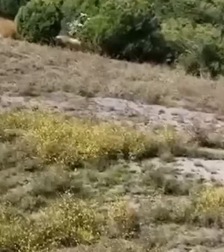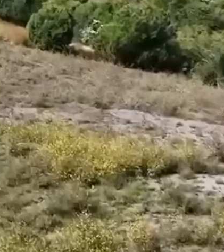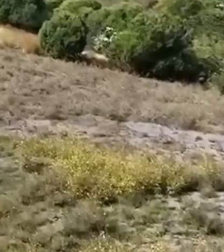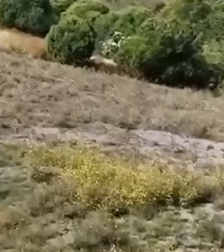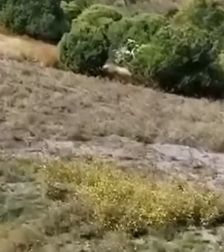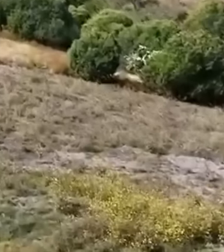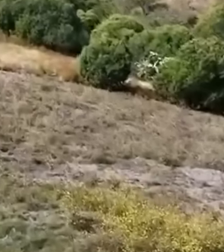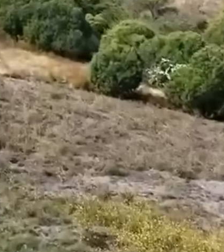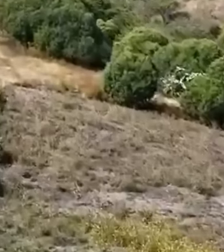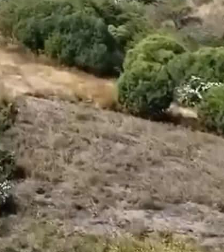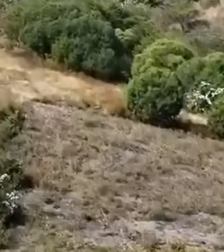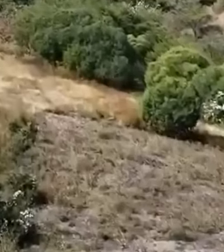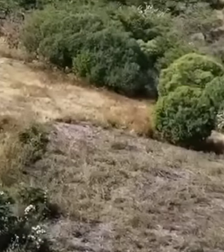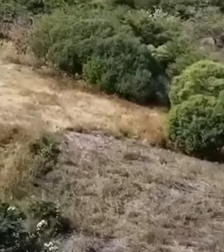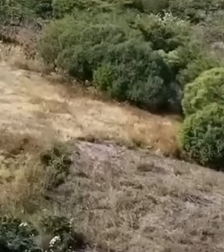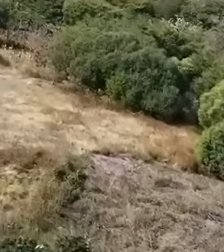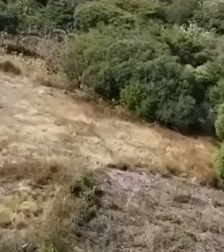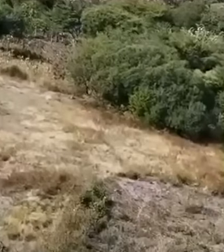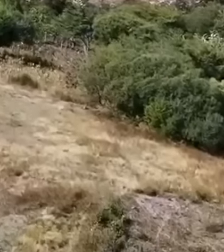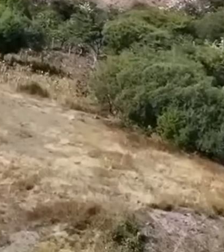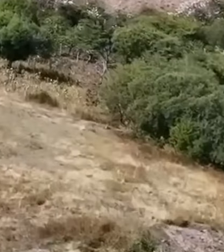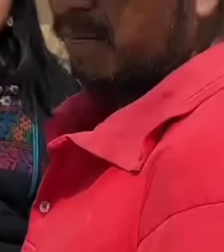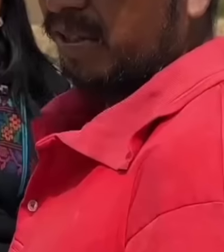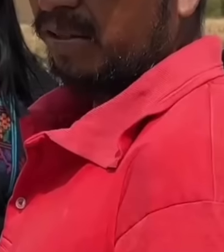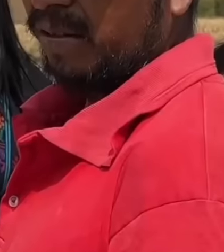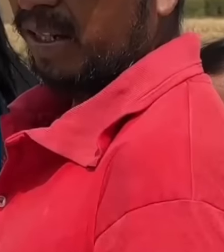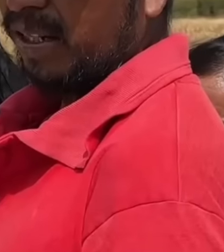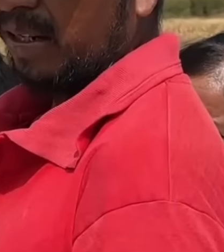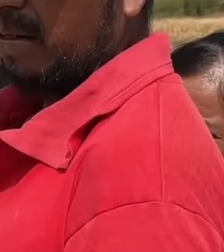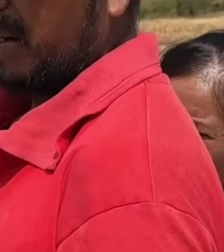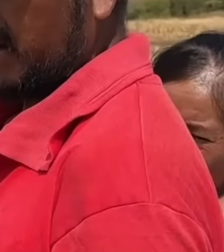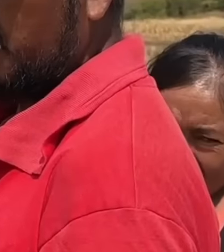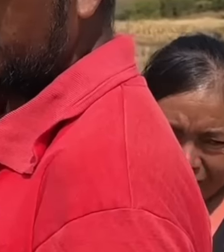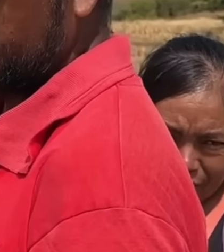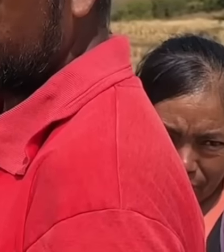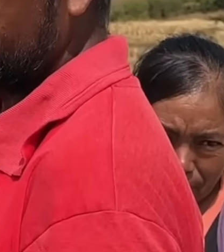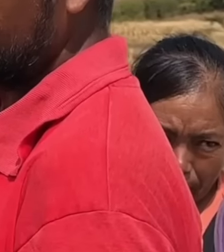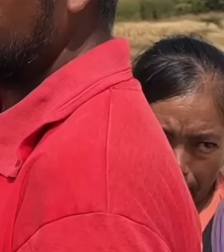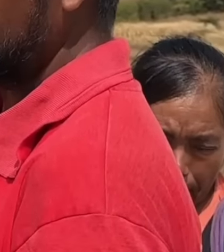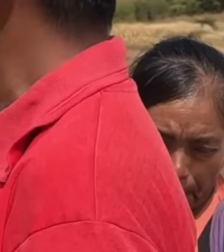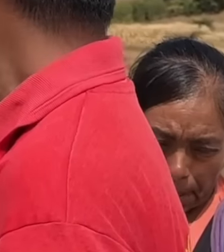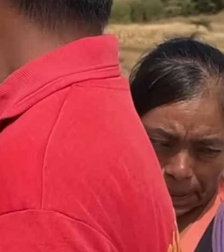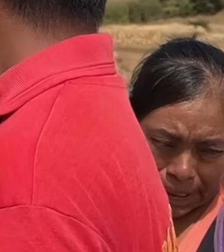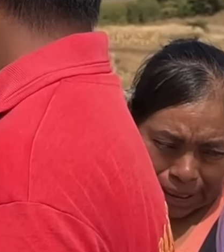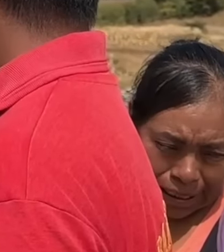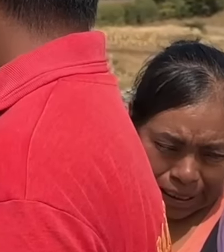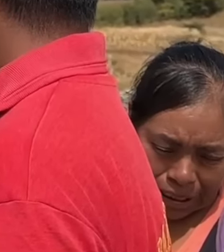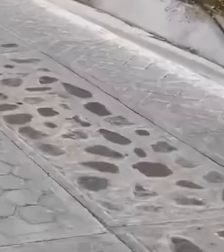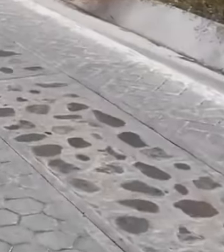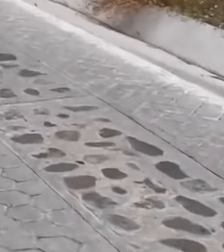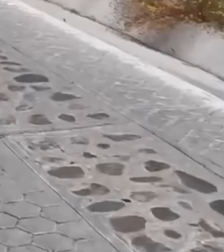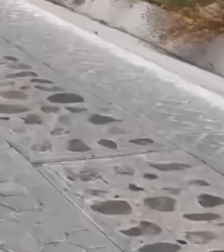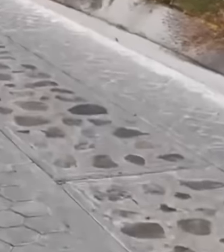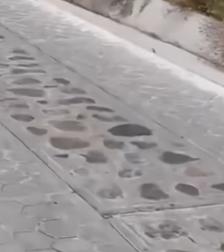de todo México. Es el equilibrio perfecto entre el desarrollo local y la competitividad global.